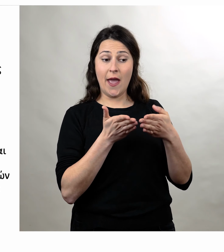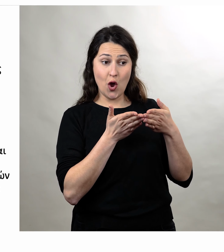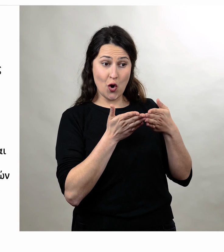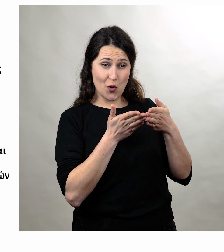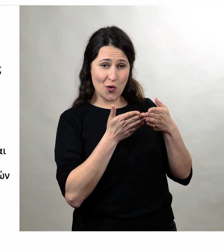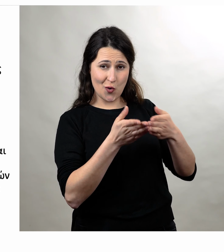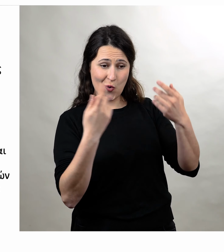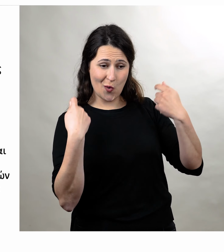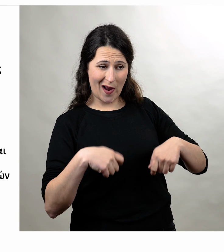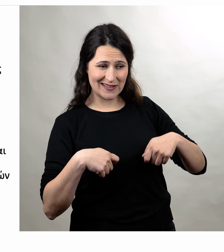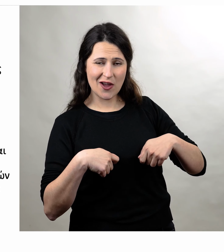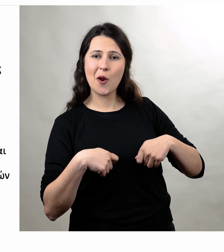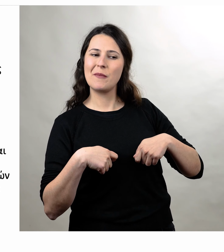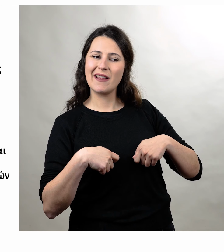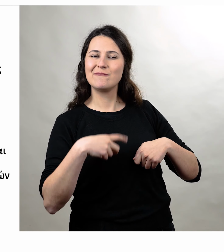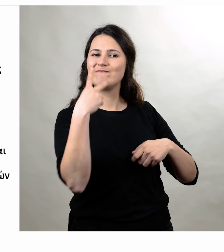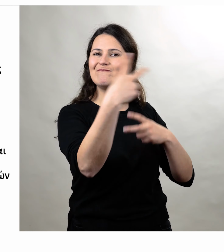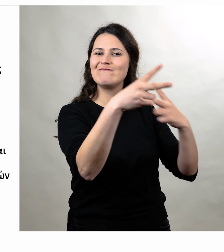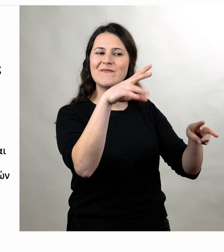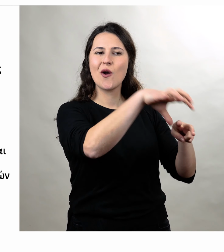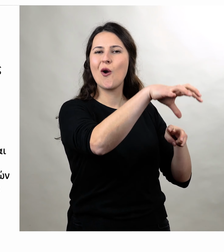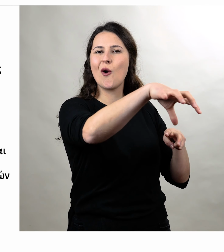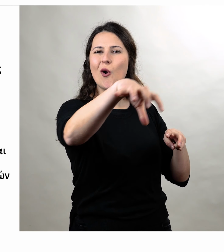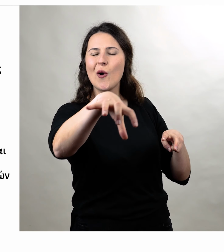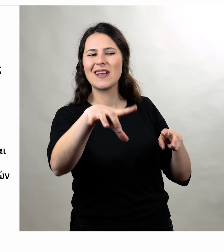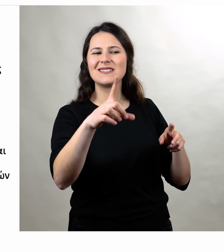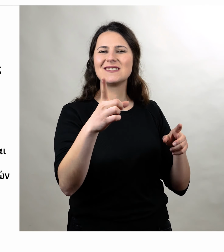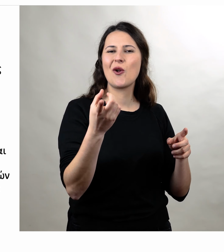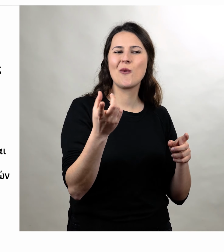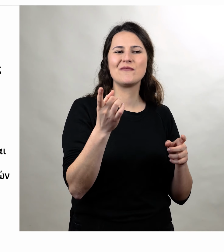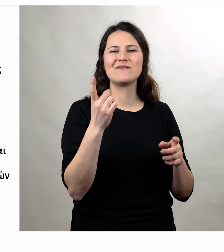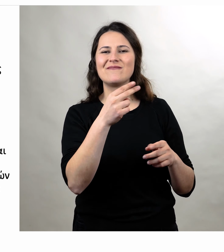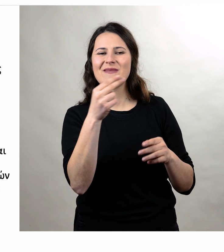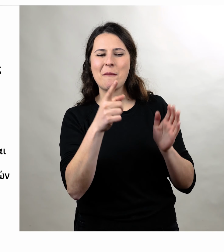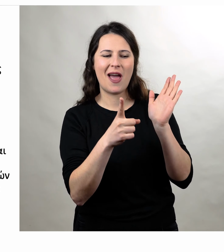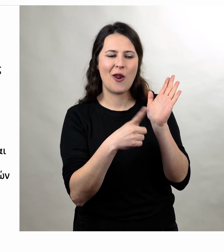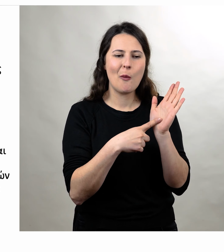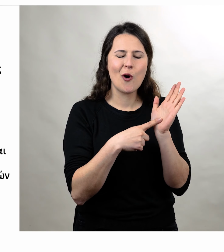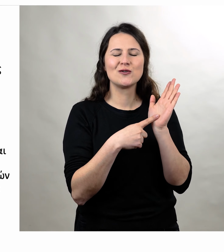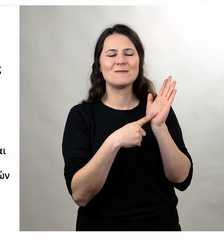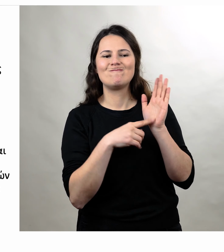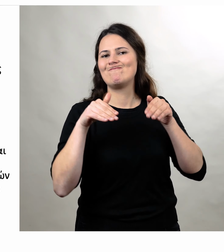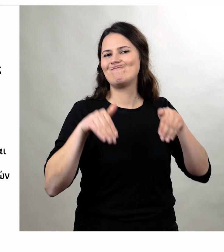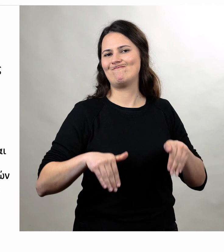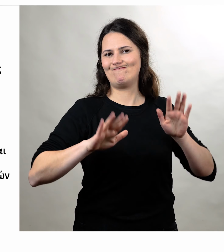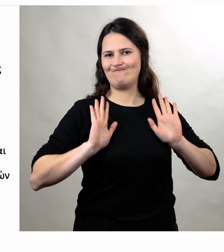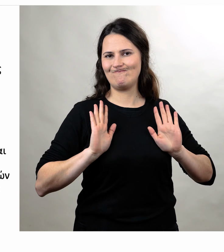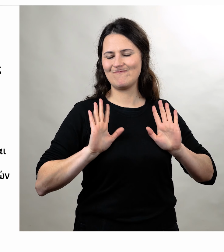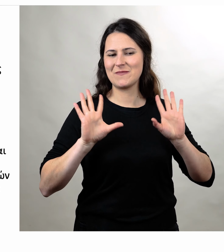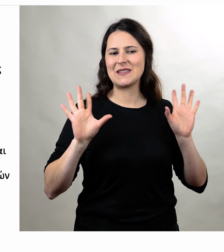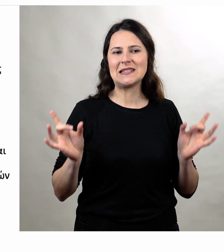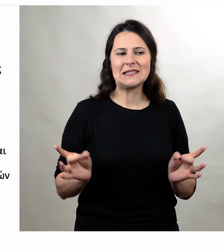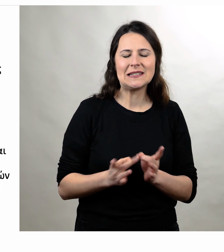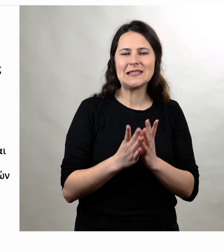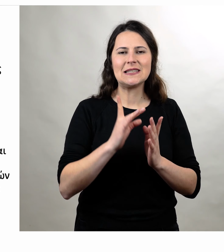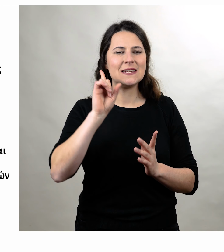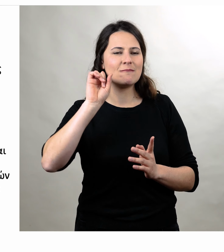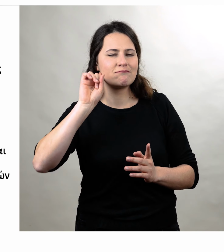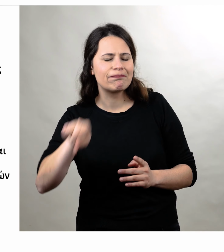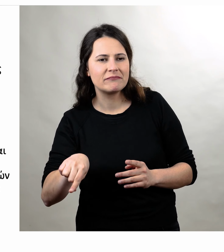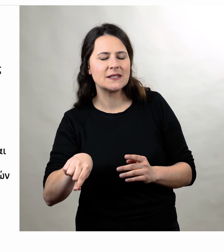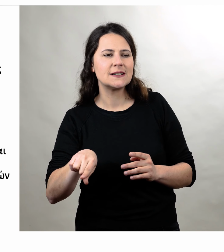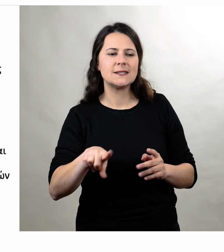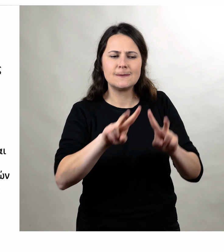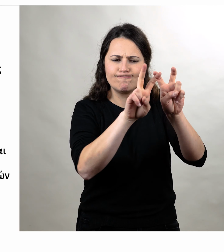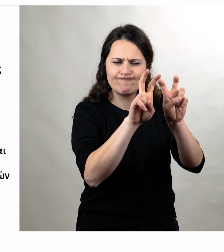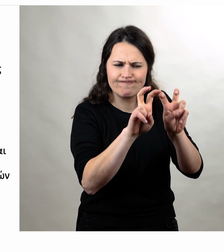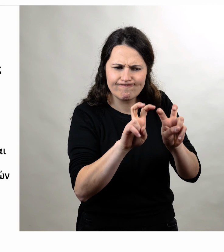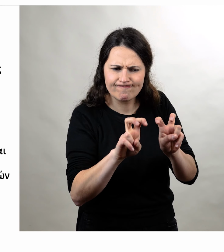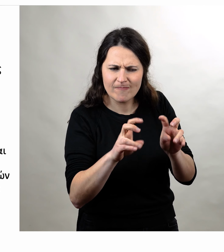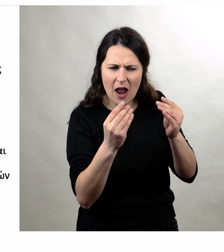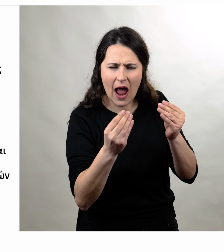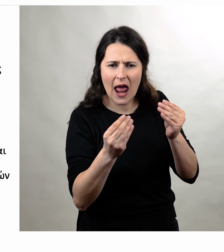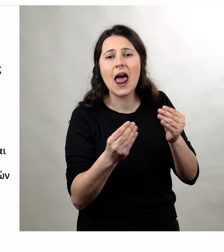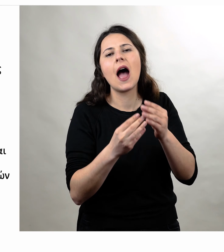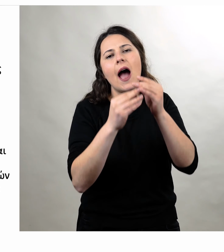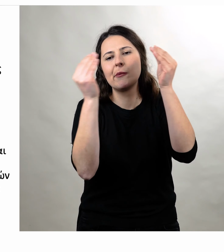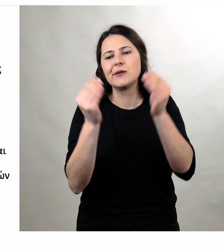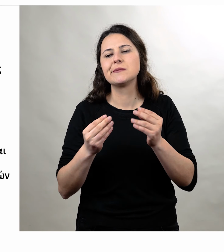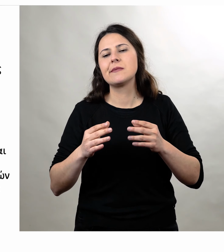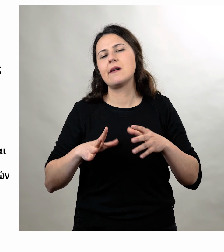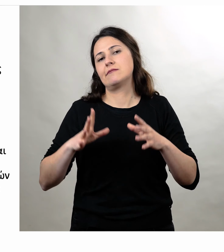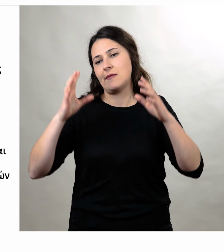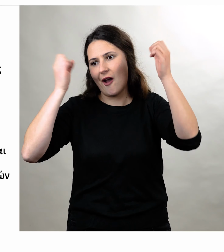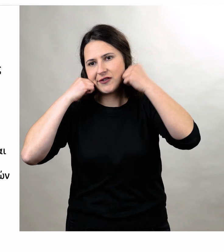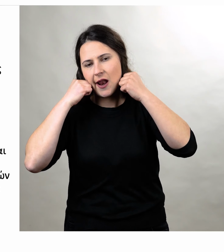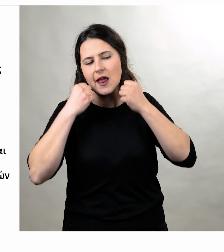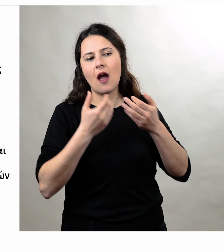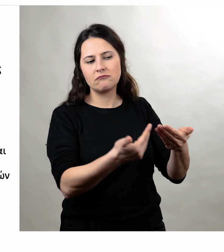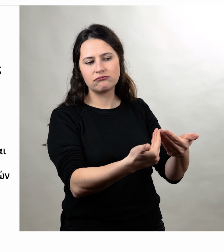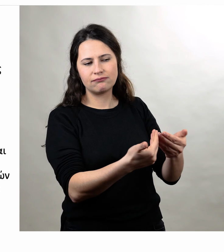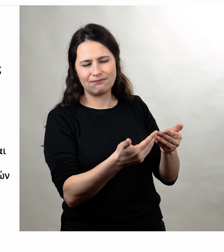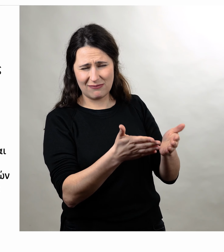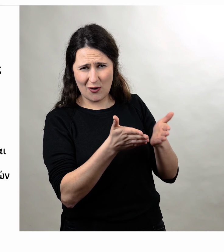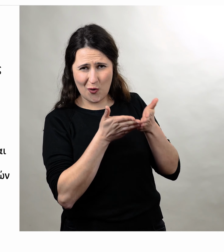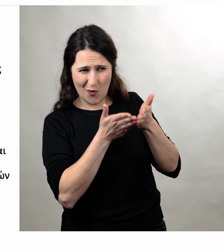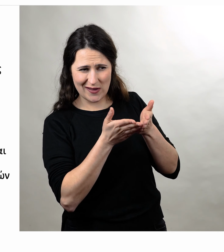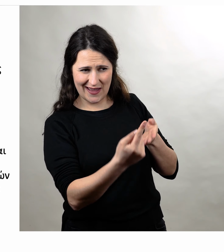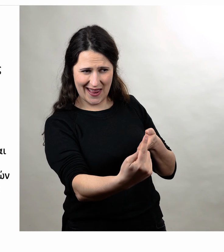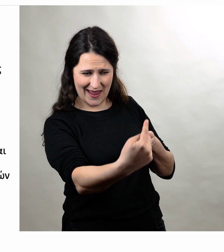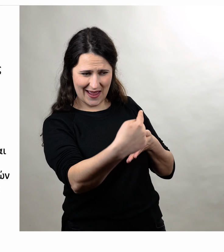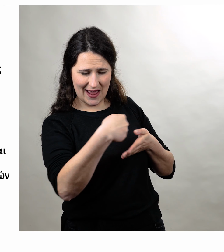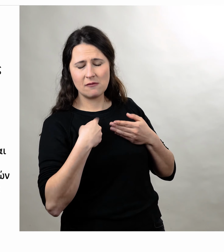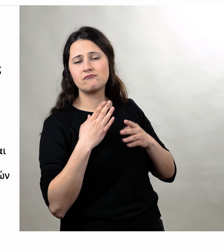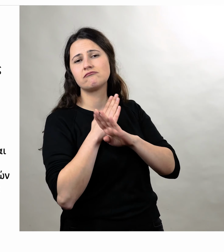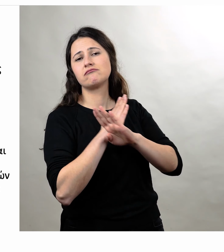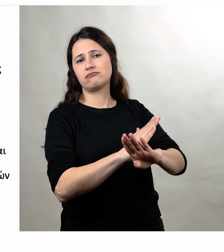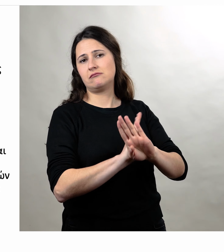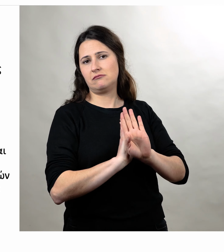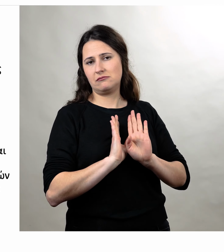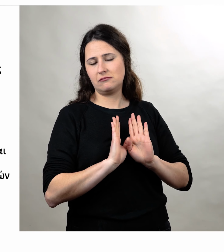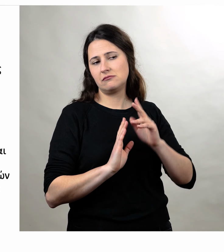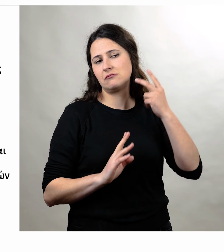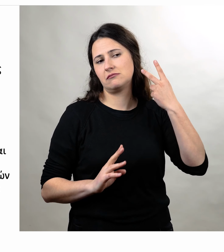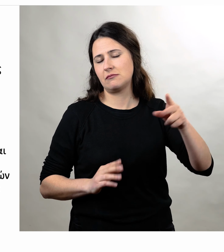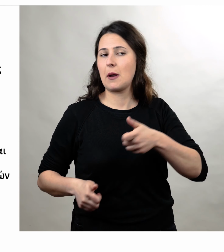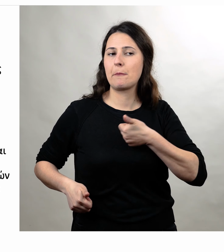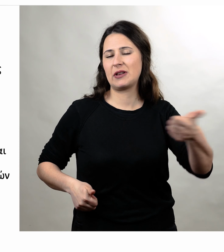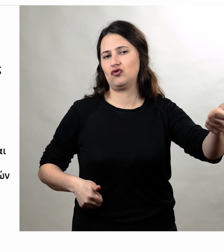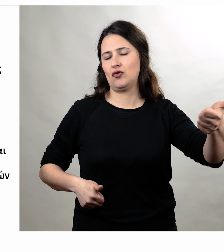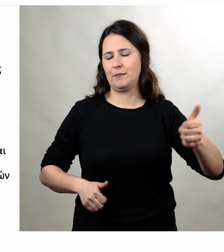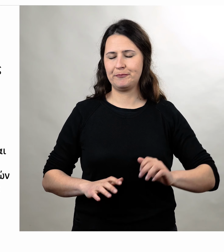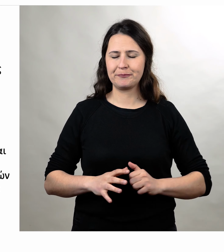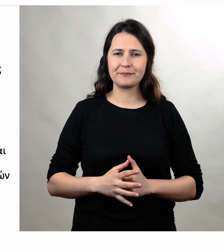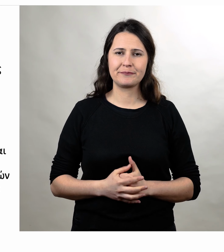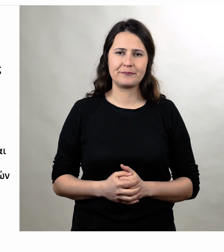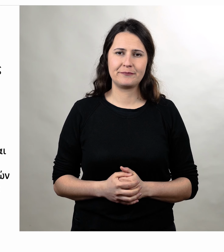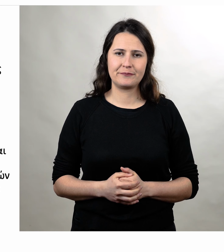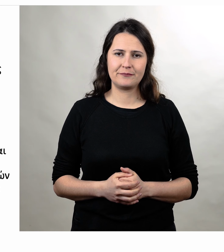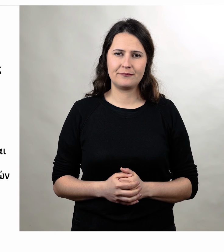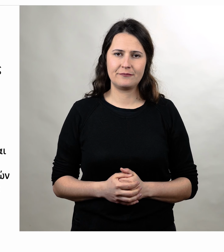τα οποία ανήκουν σε χώρες οι οποίες δεν διερευνούν διεξοδικά τα διάφορα περιστατικά εγκληματικότητας κατά τη διάρκεια της κρουαζιέρας.